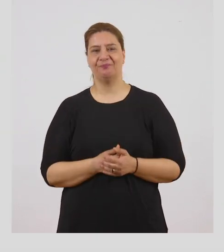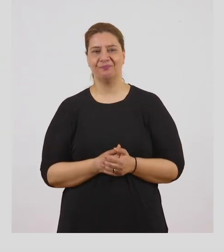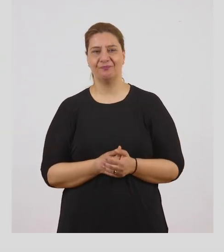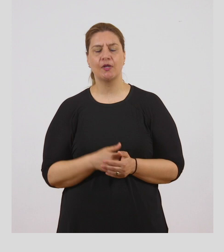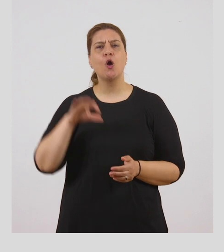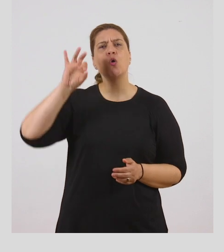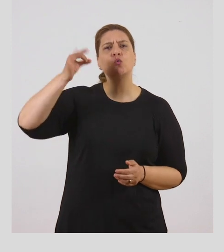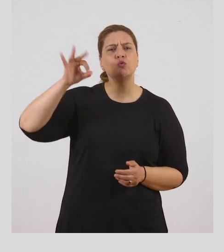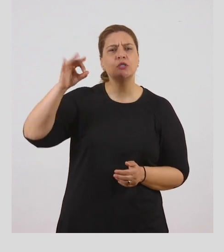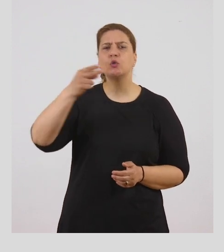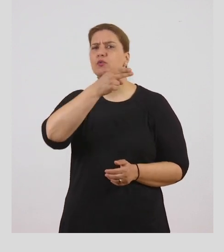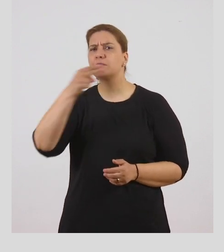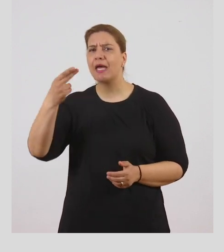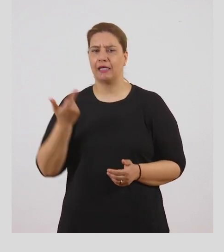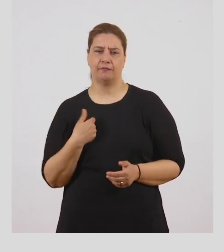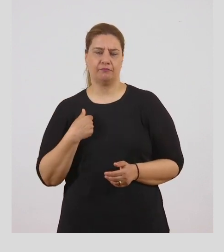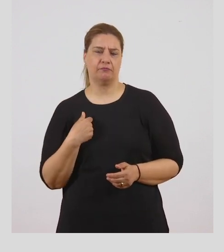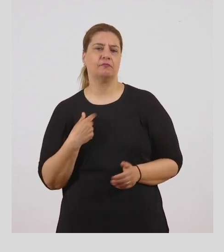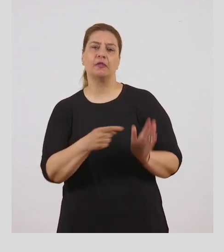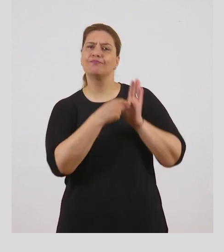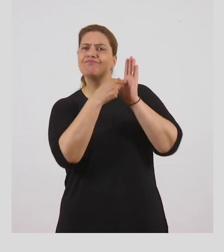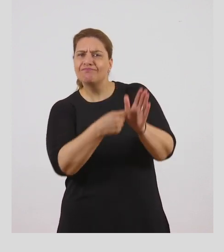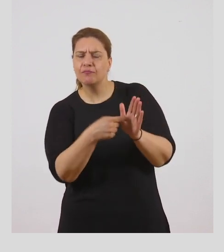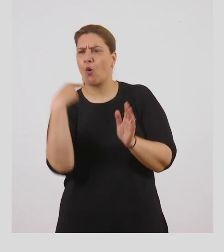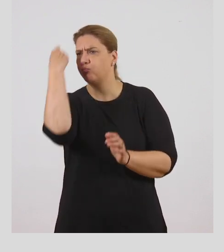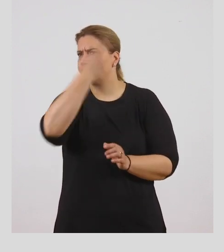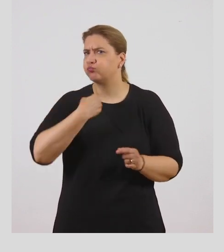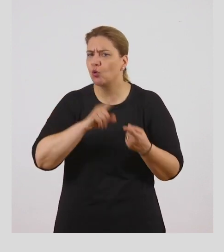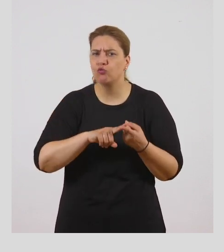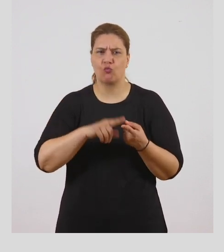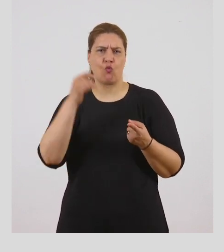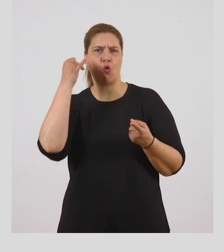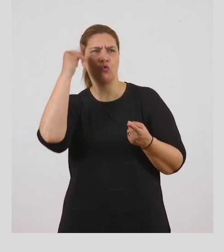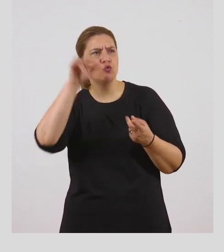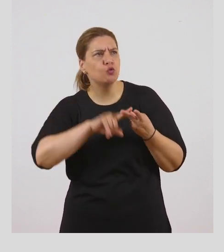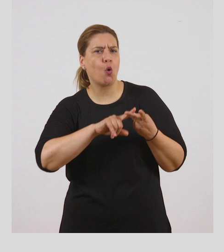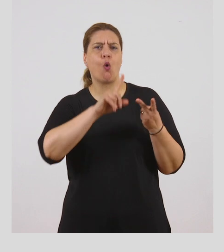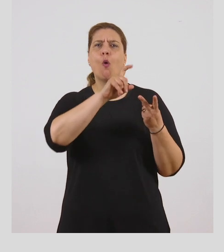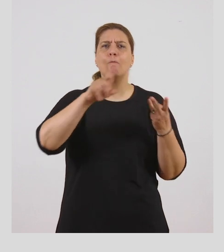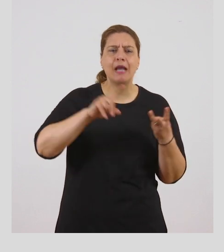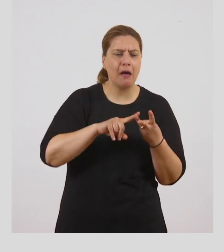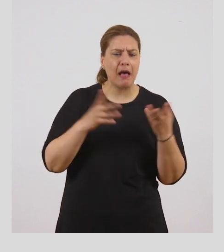(Η δασκάλα διαβάζει το κείμενο στο μοβ σύννεφο)